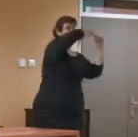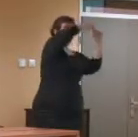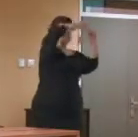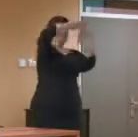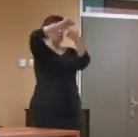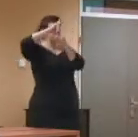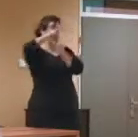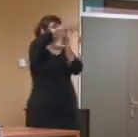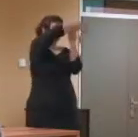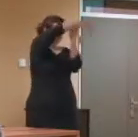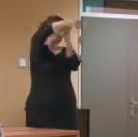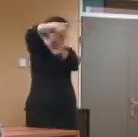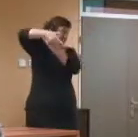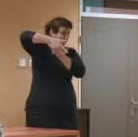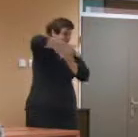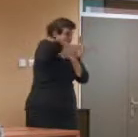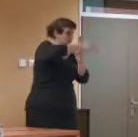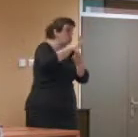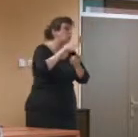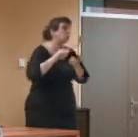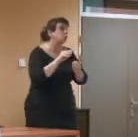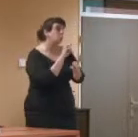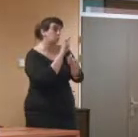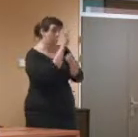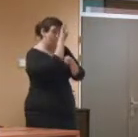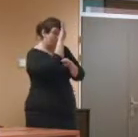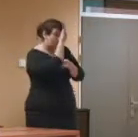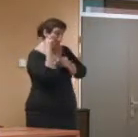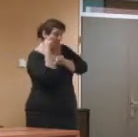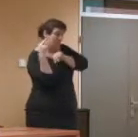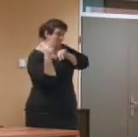Las cuatro grandes tramas de corrupción detrás de la visita del Papa. Hay historias que son